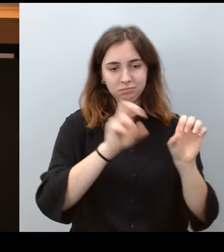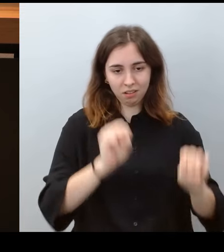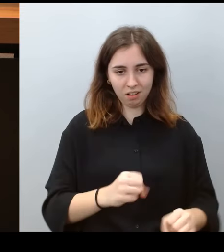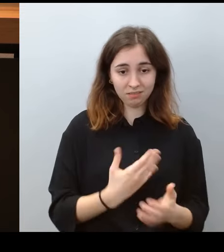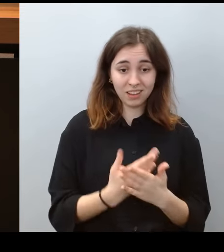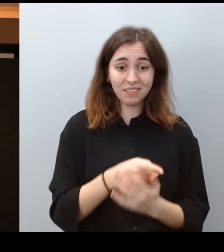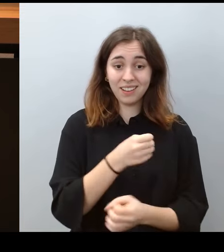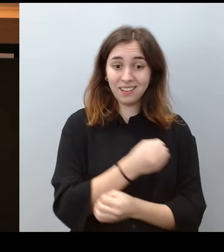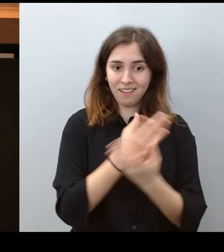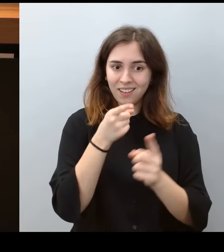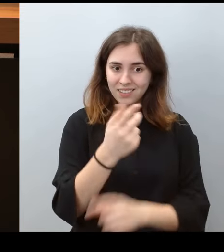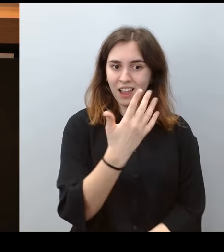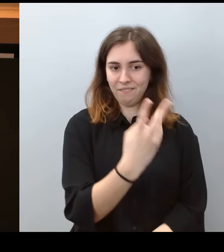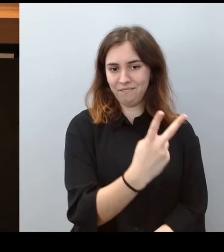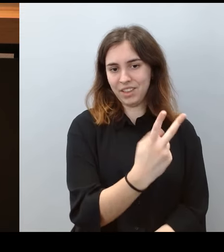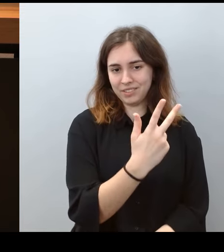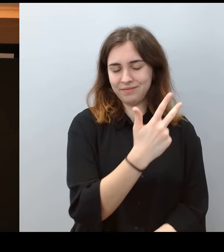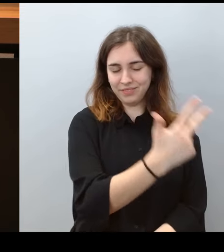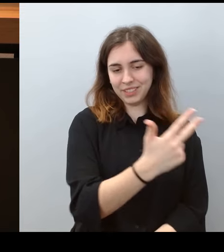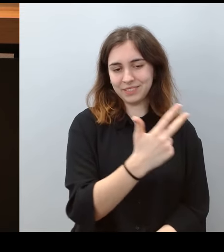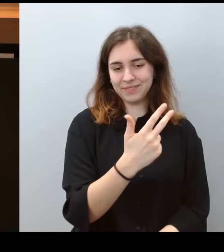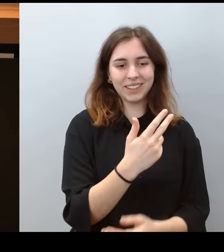Deswegen waren wir auch froh, als Opposition